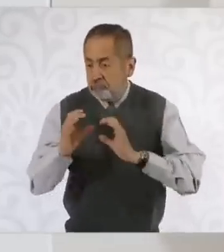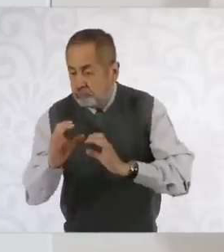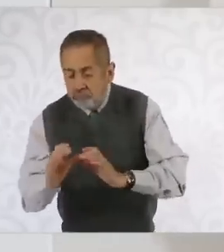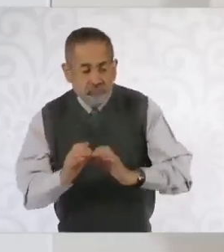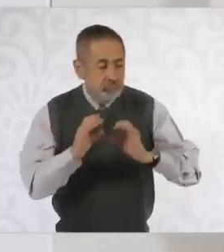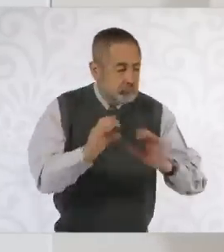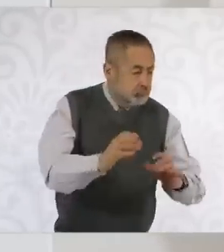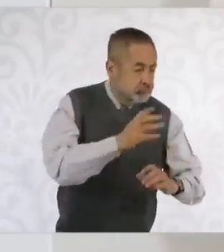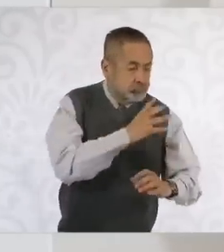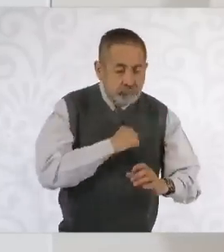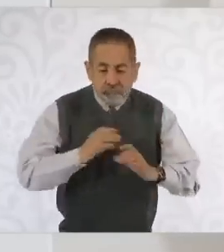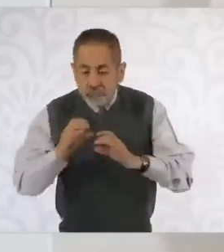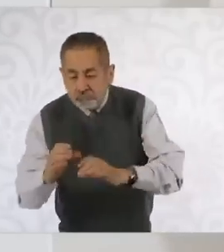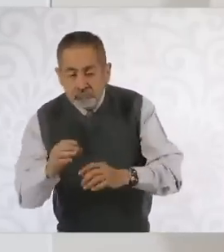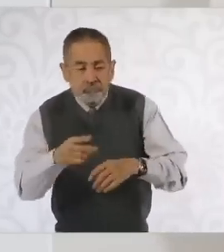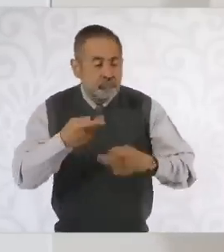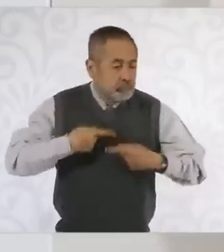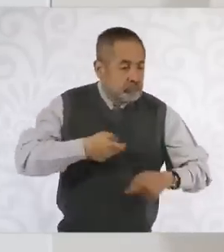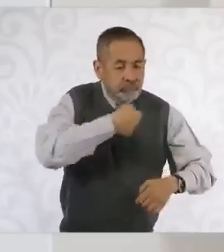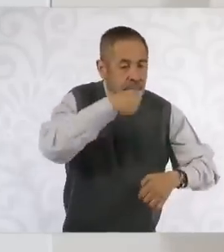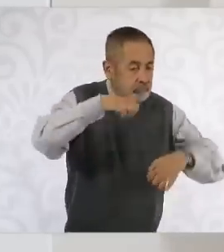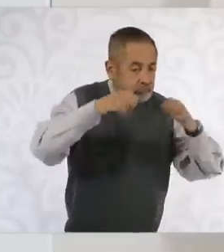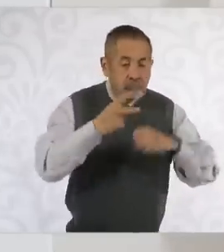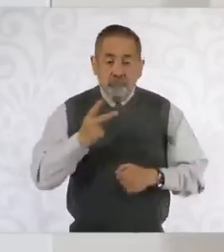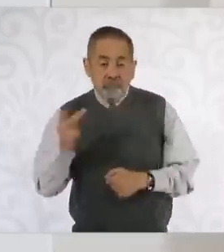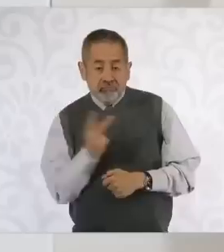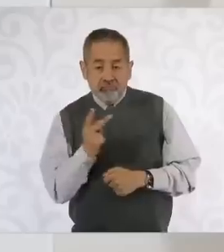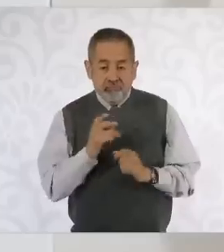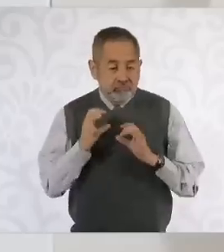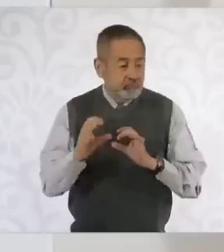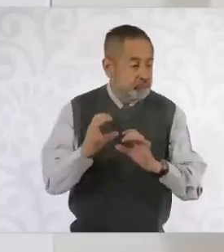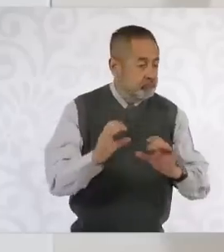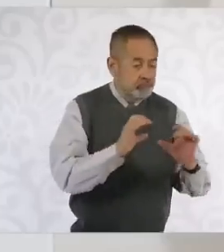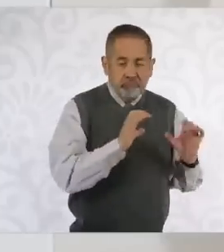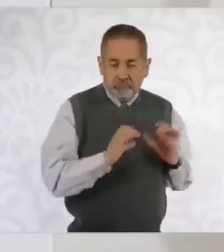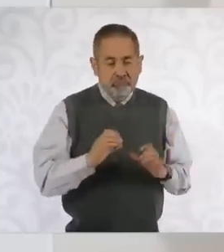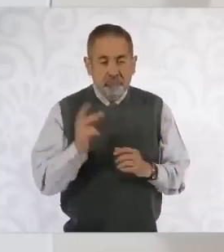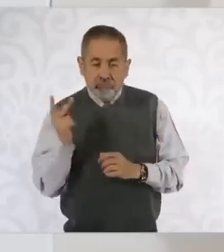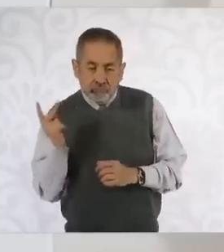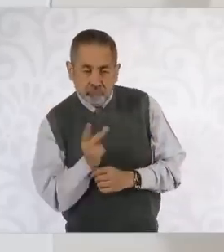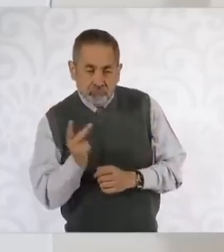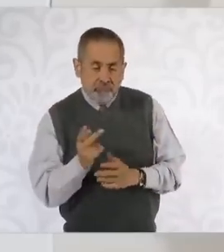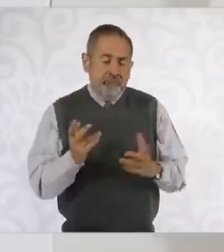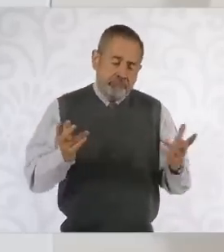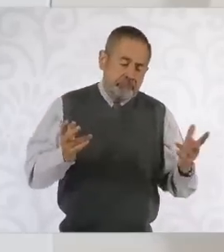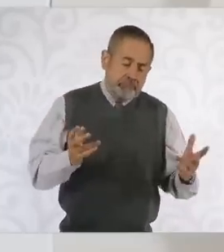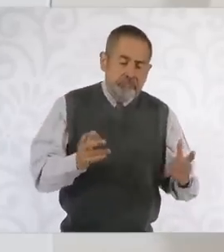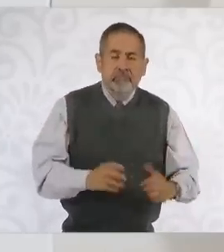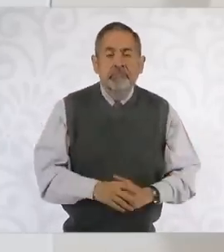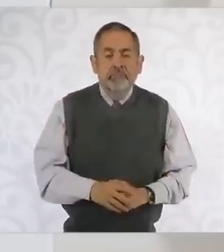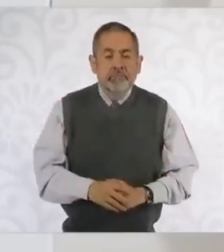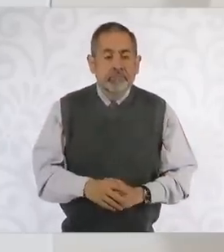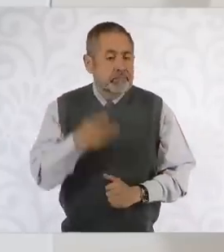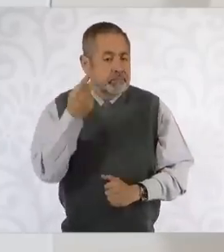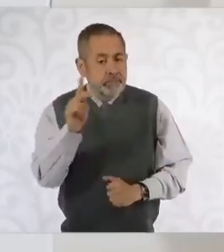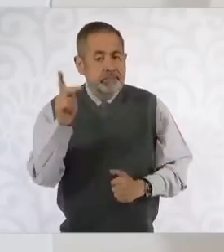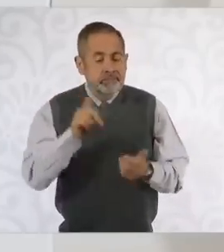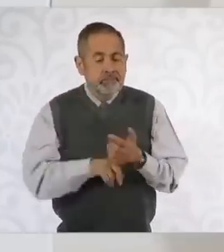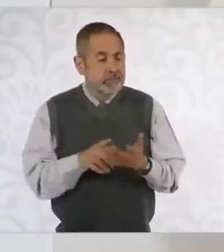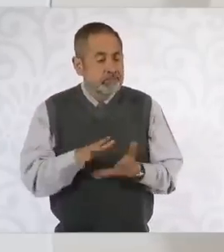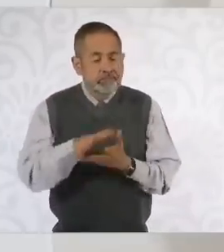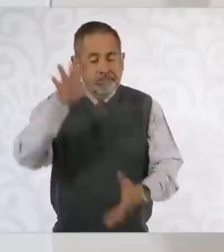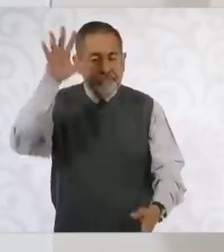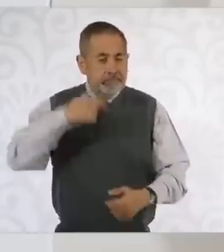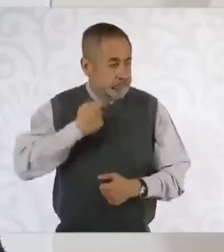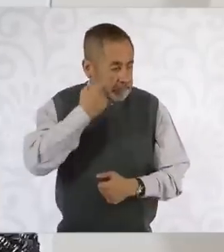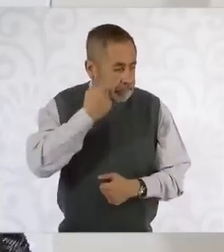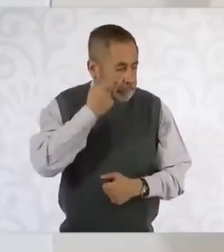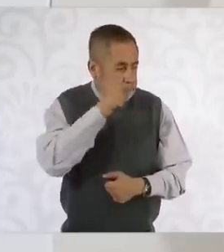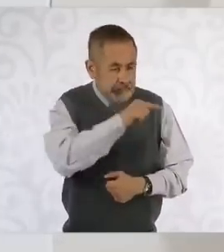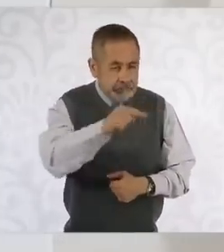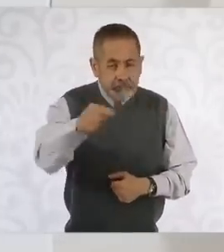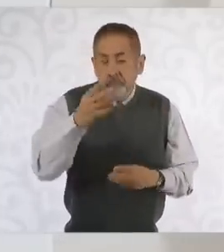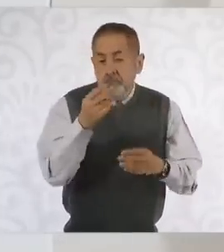familia o las y los que pertenecen a las familias e pero muchas veces o históricamente el cuidado